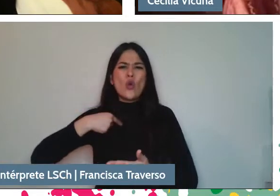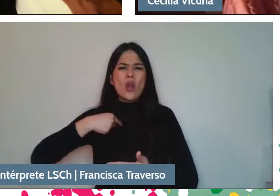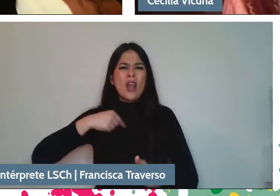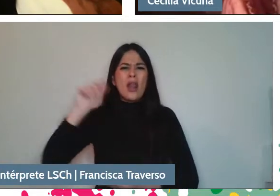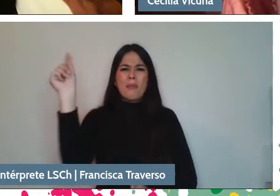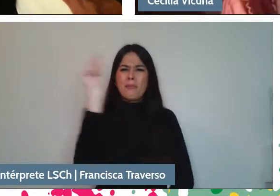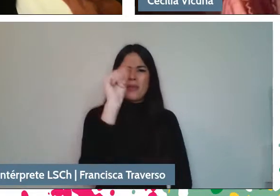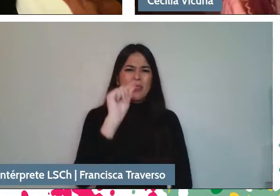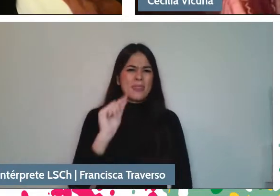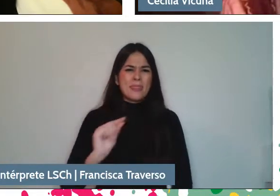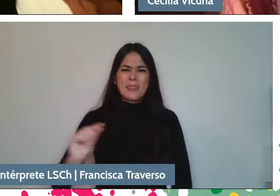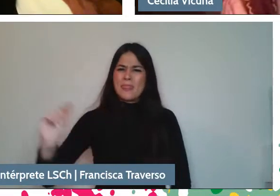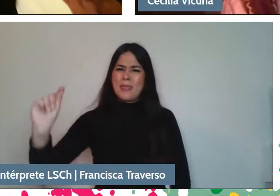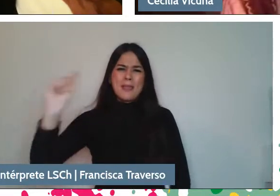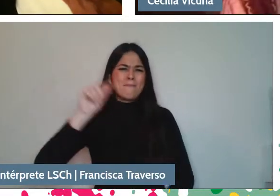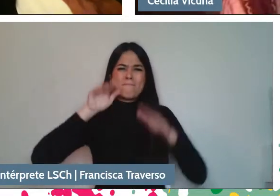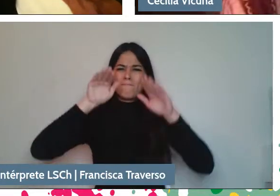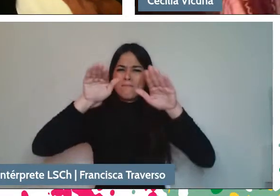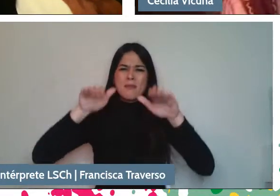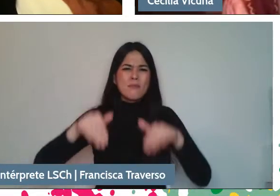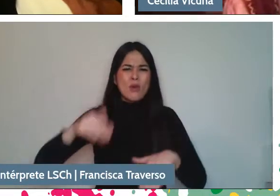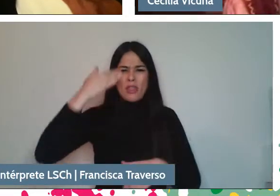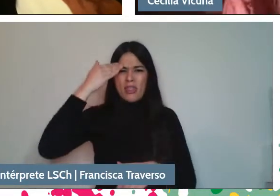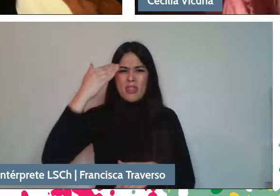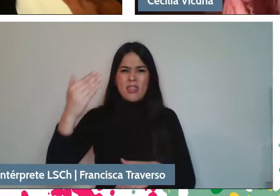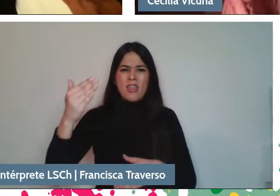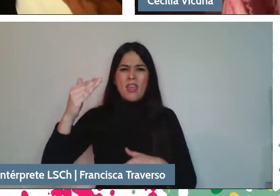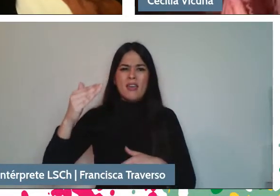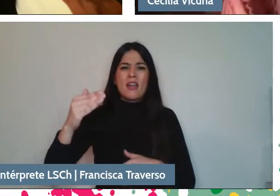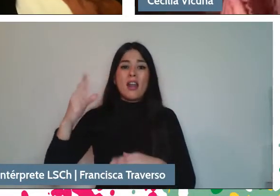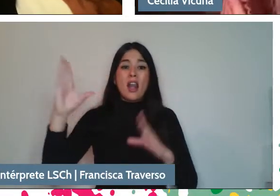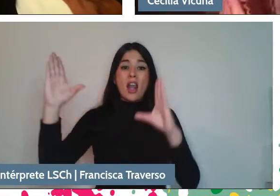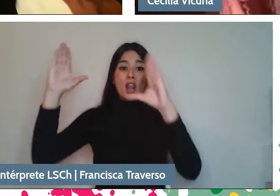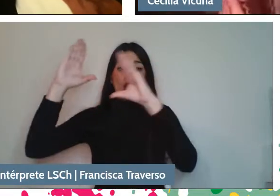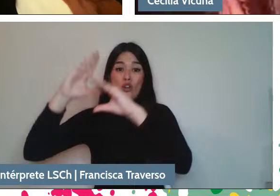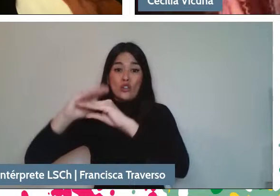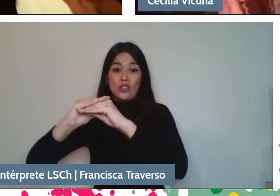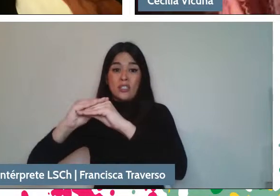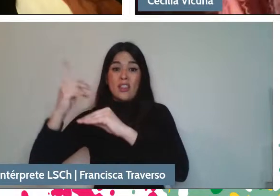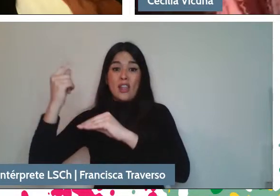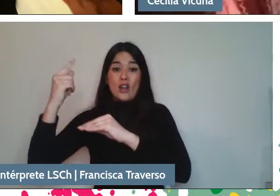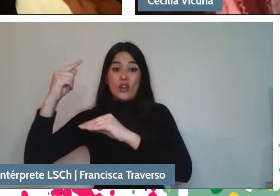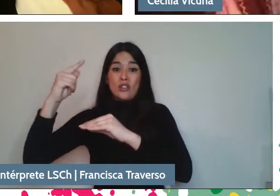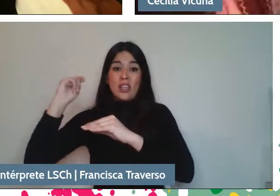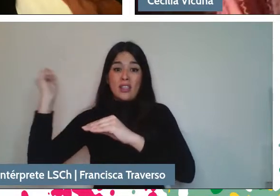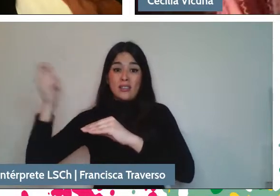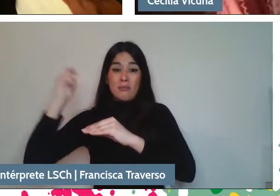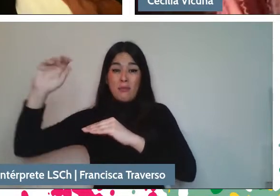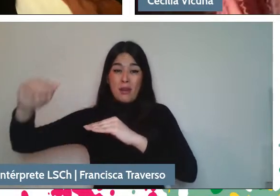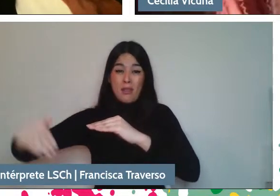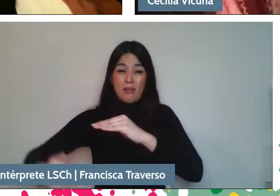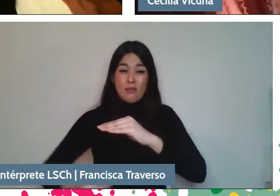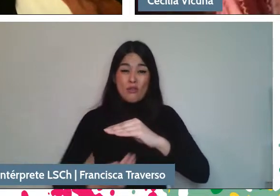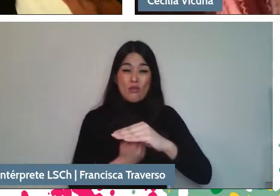La empecé la noche del 11 y la terminé la madrugada del 12. Y es una pintura que nunca se ha visto en Chile